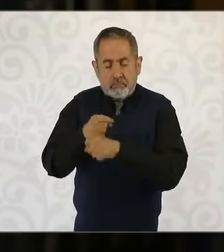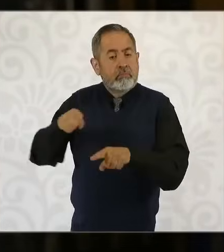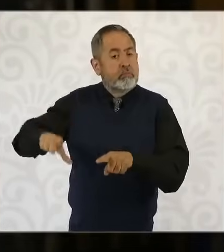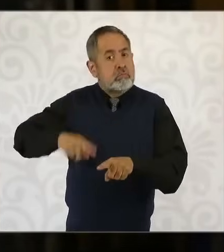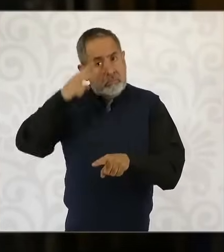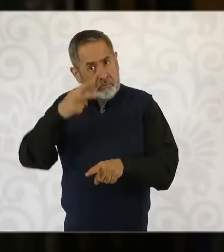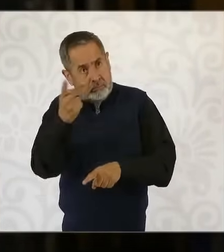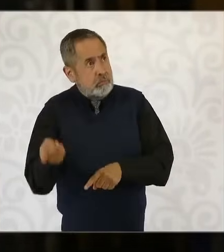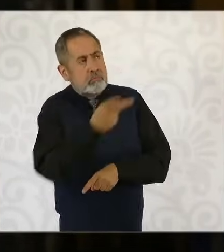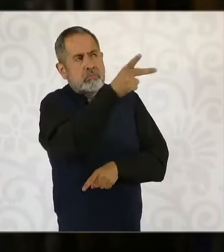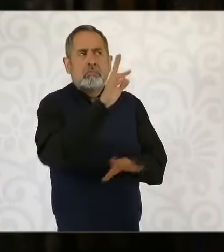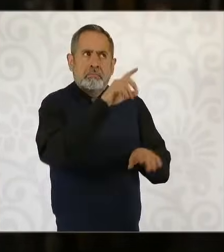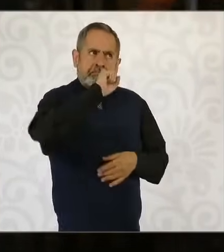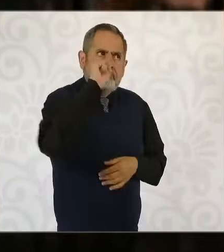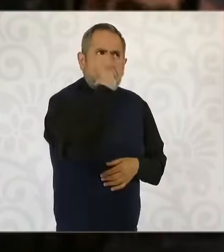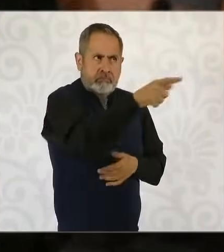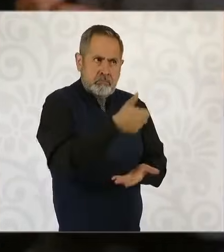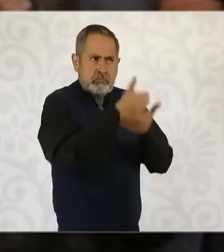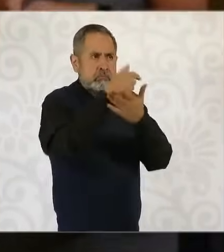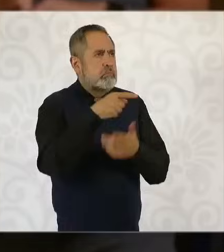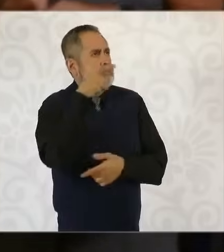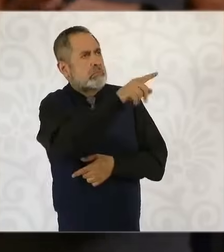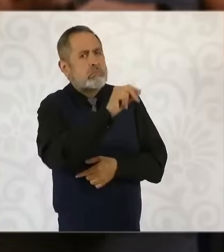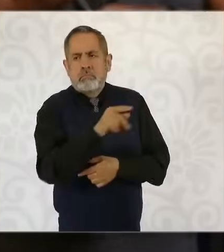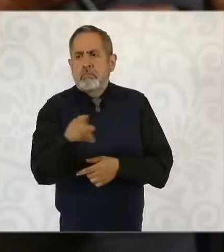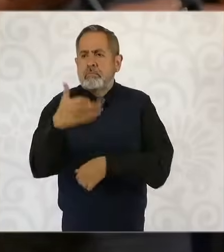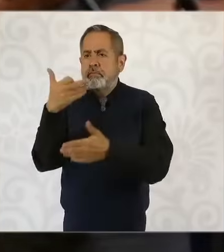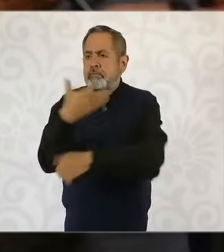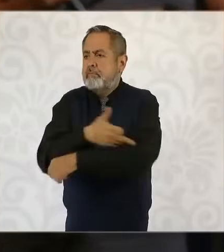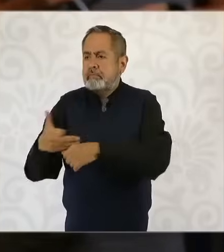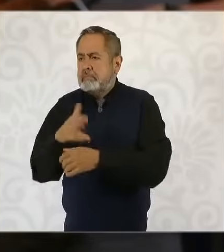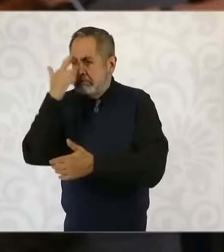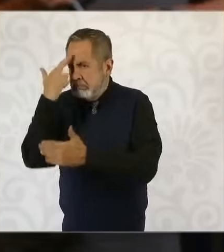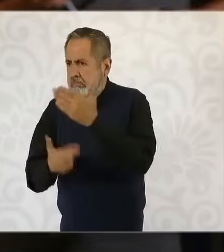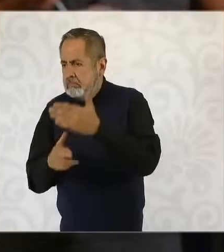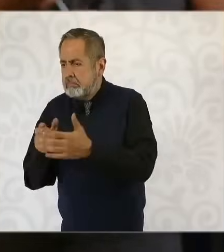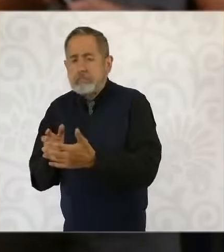que Estados Unidos Coayuube no dándole asilo a las familias de los delincuentes porque el